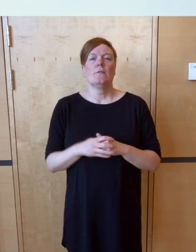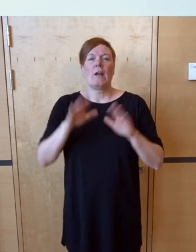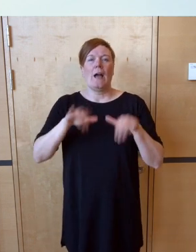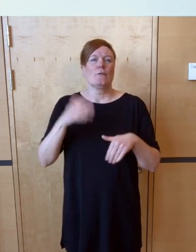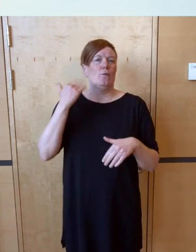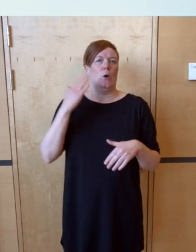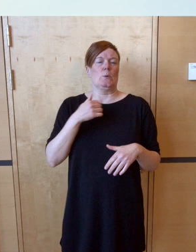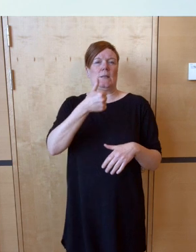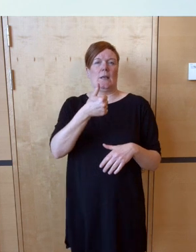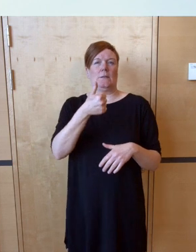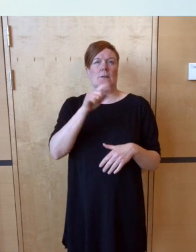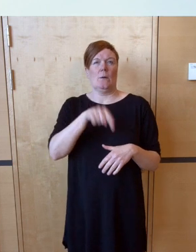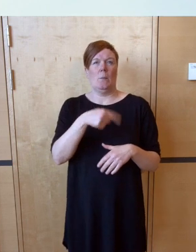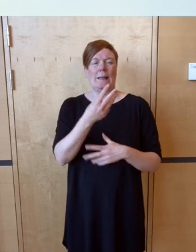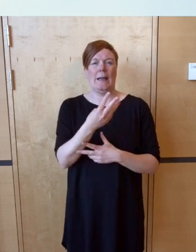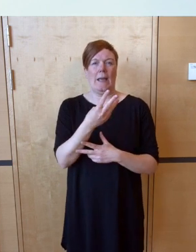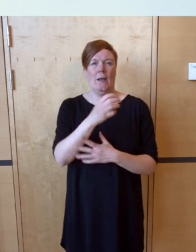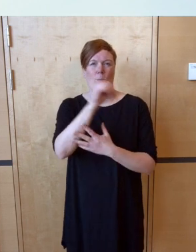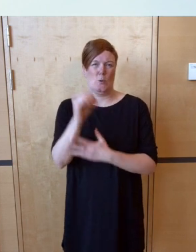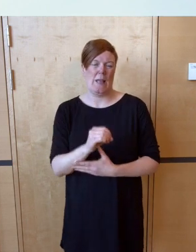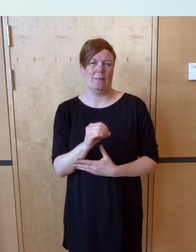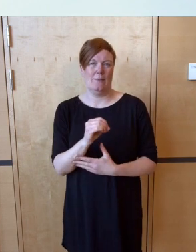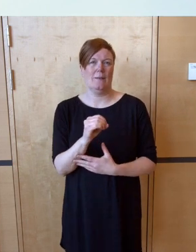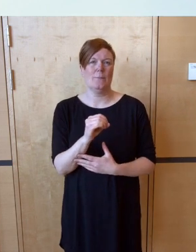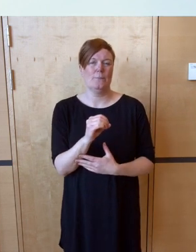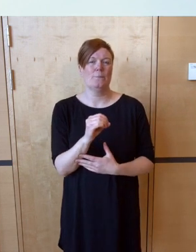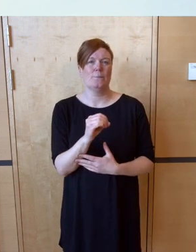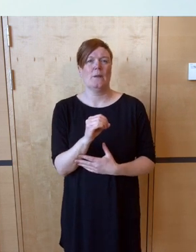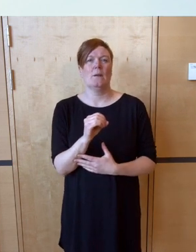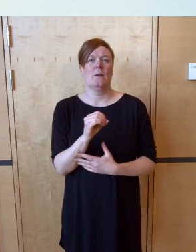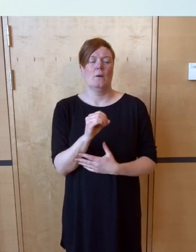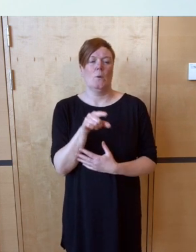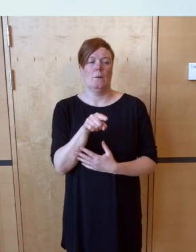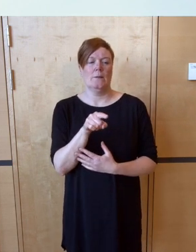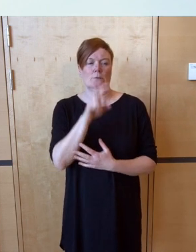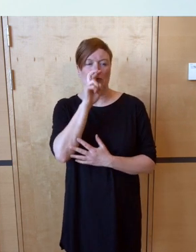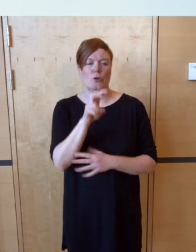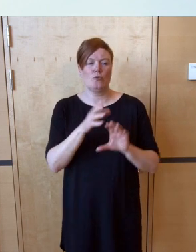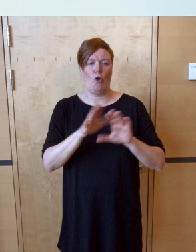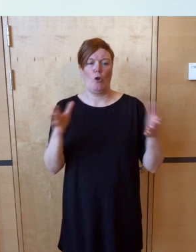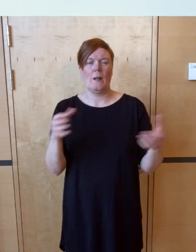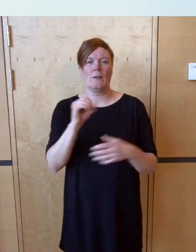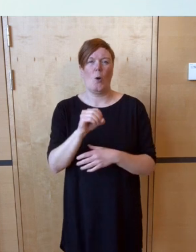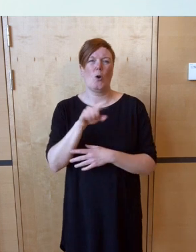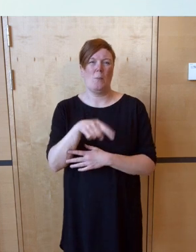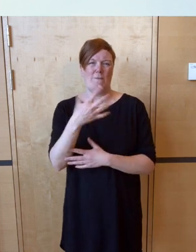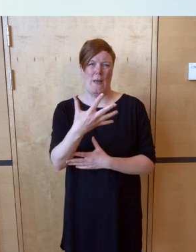Eller 2268 personer Det här är en ökning med 0,5 % enhet Jämfört med samma